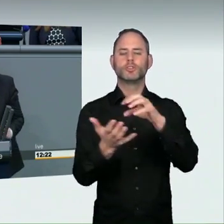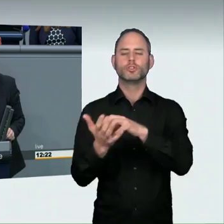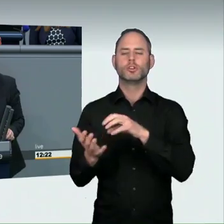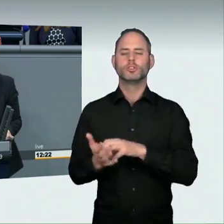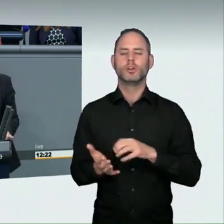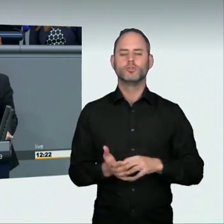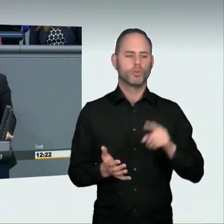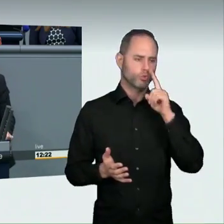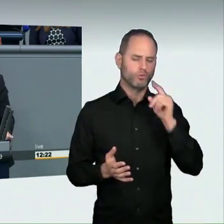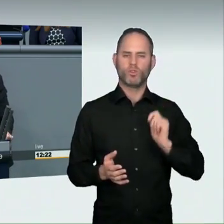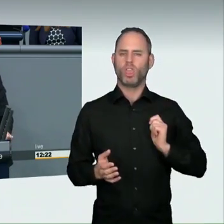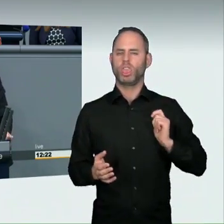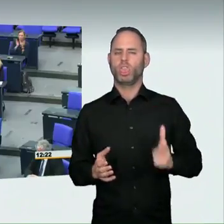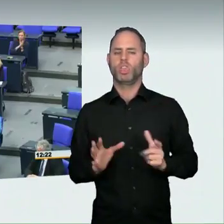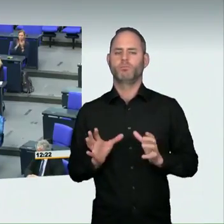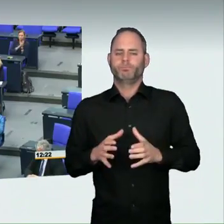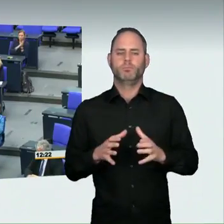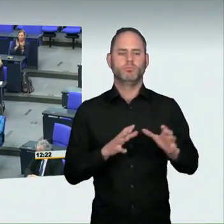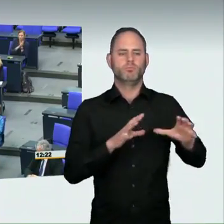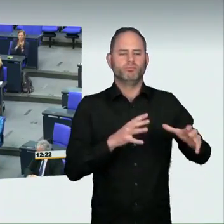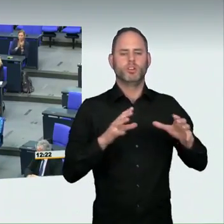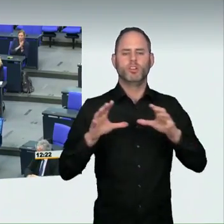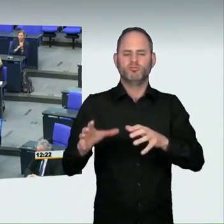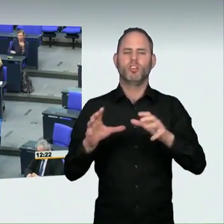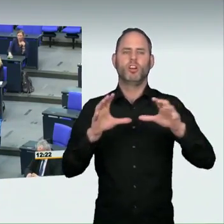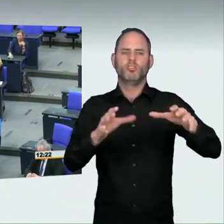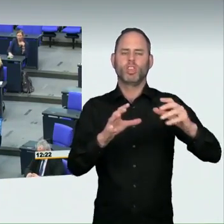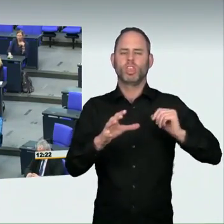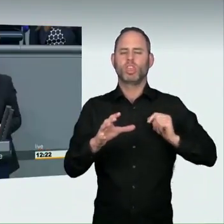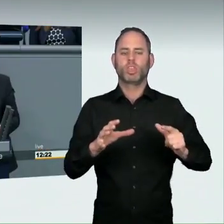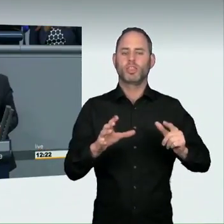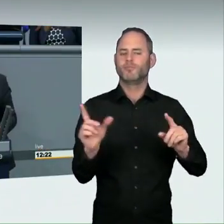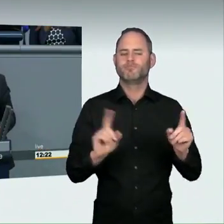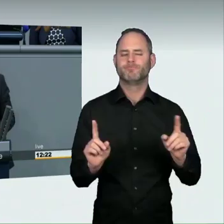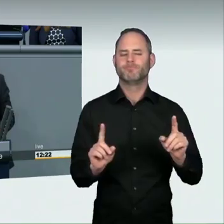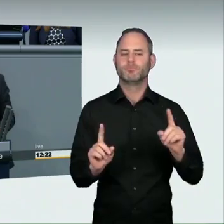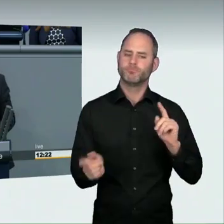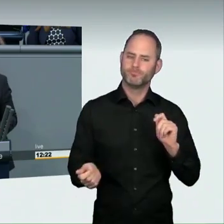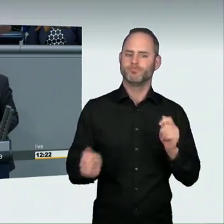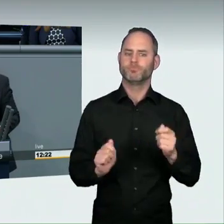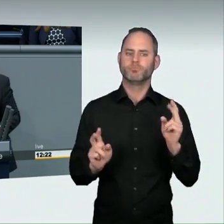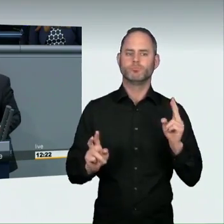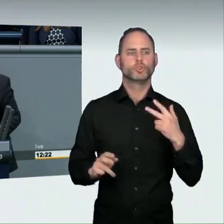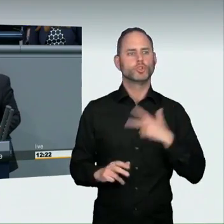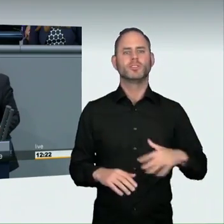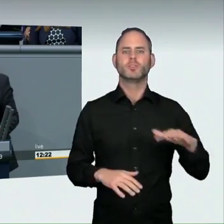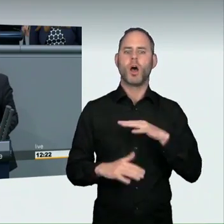(Applaus) Sie haben dabei, die Mieten in Deutschland zu deckeln, völlig versagt.